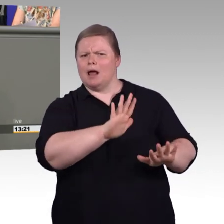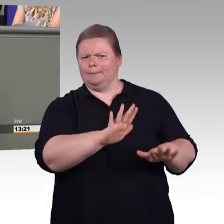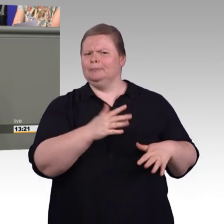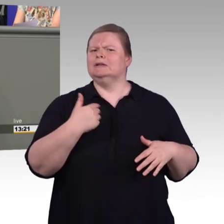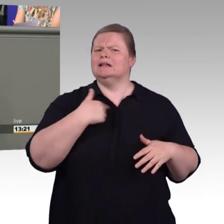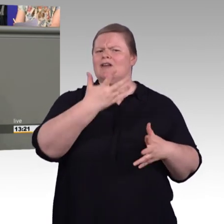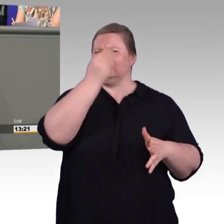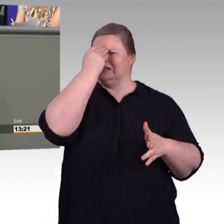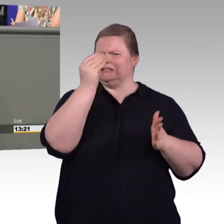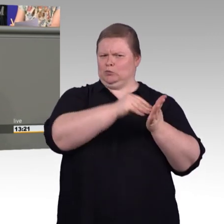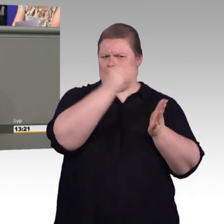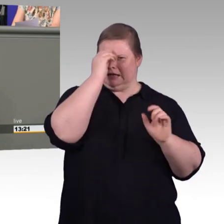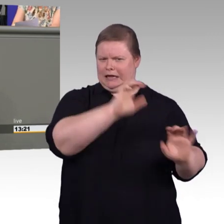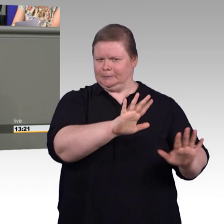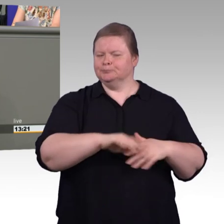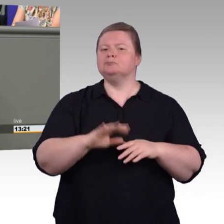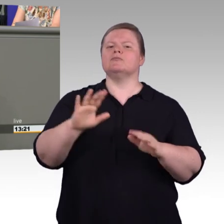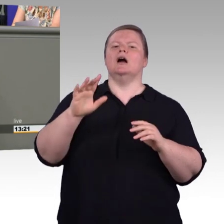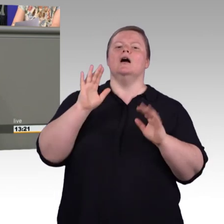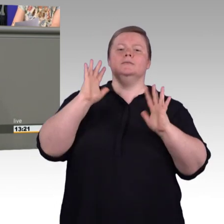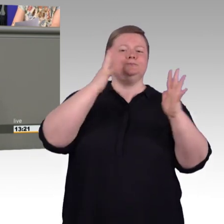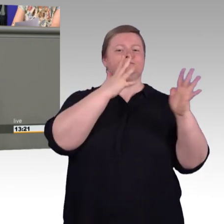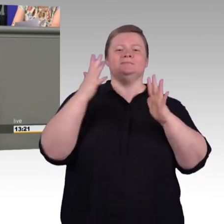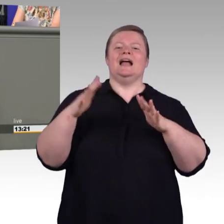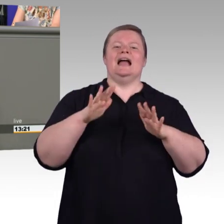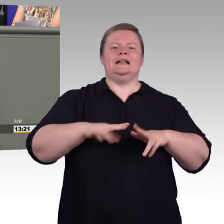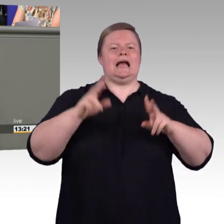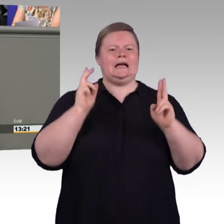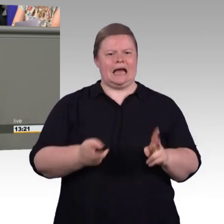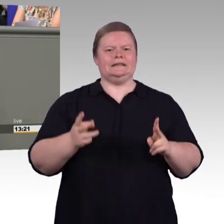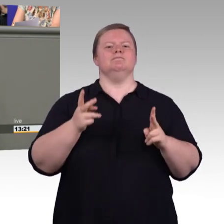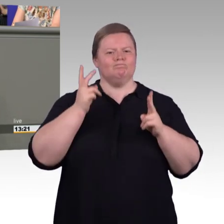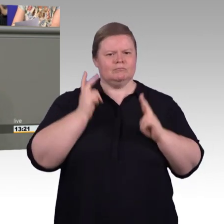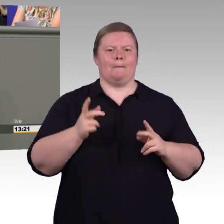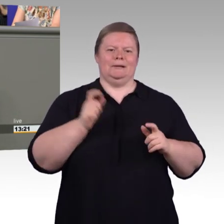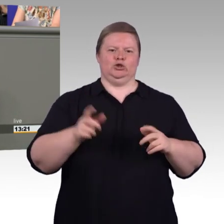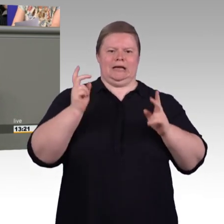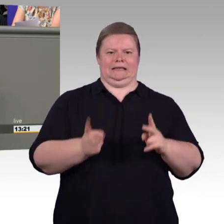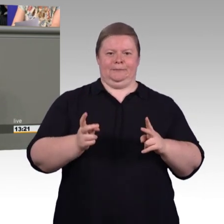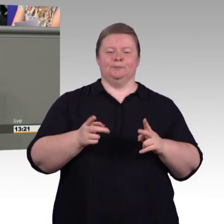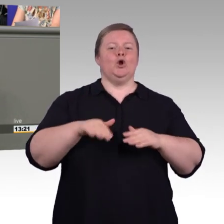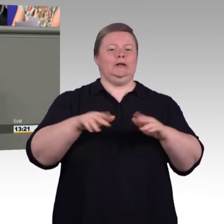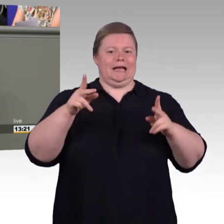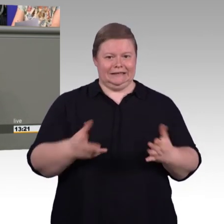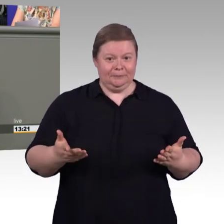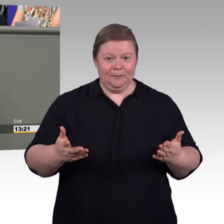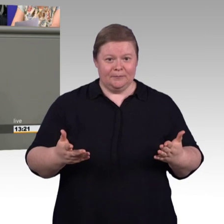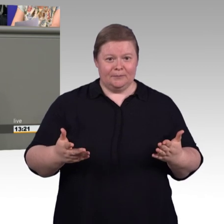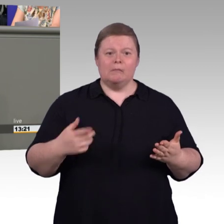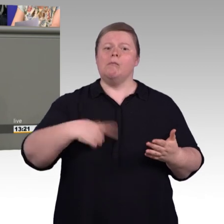UN-Kinderrechtskonvention in der Bundesrepublik auch verabschiedet. Und ja, es ist zutreffend: dieses Übereinkommen ist bis heute